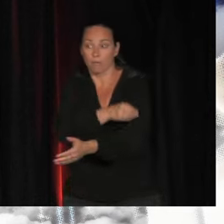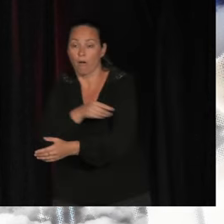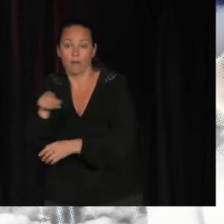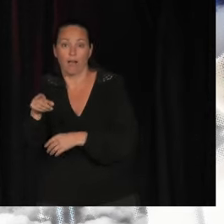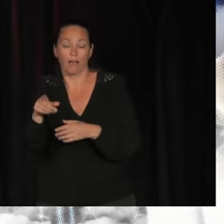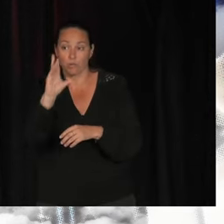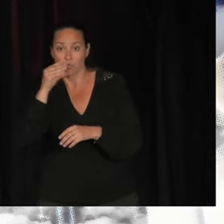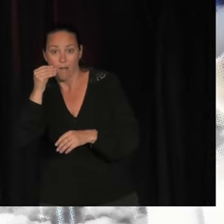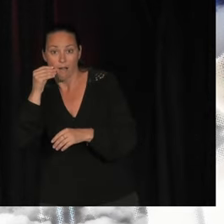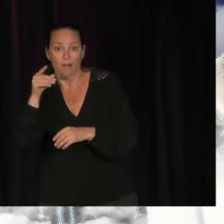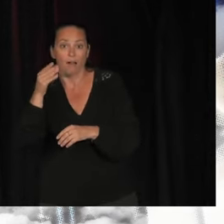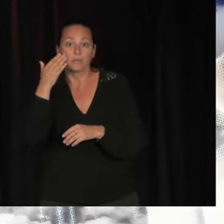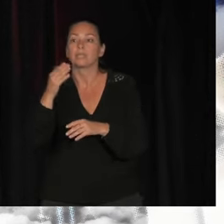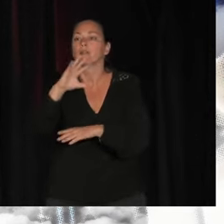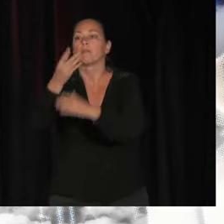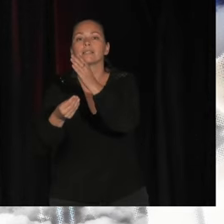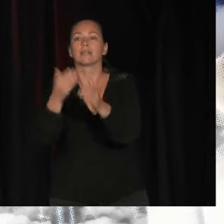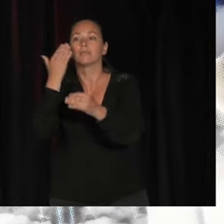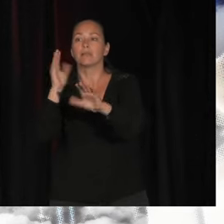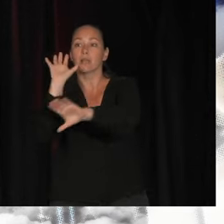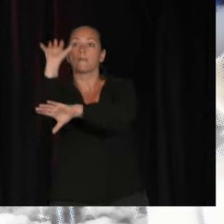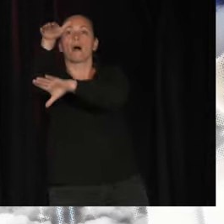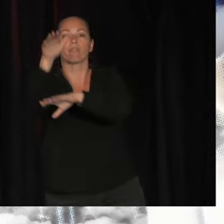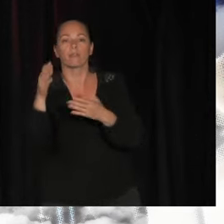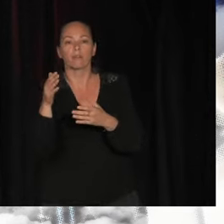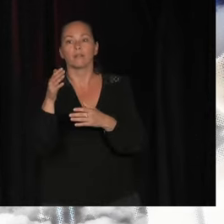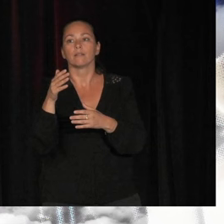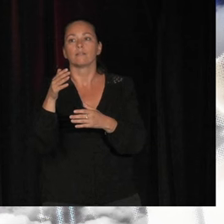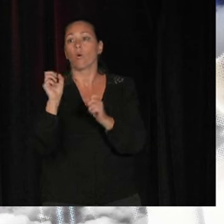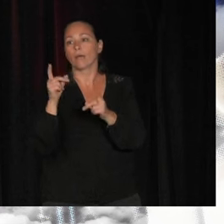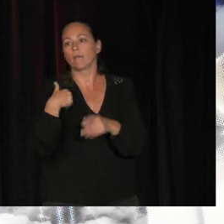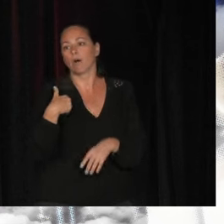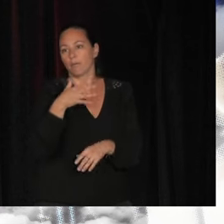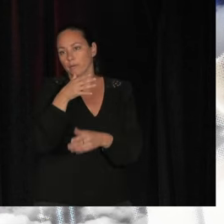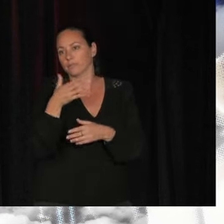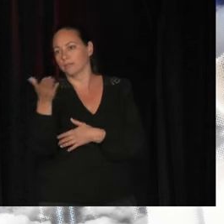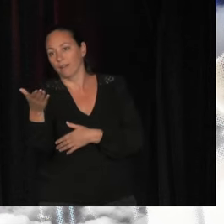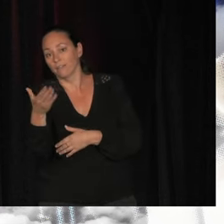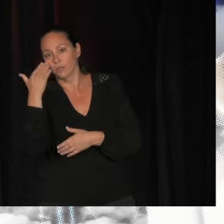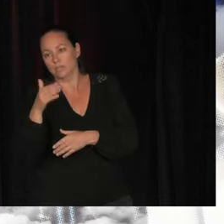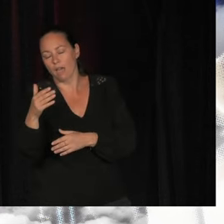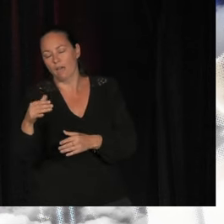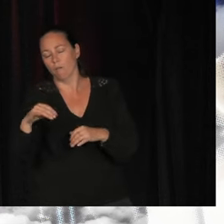Tu comprends que si le basketteur, quand il fait un dunk, tu dis : "Moi, je ne peux pas." League of Legends, si tu ne connais